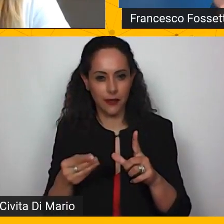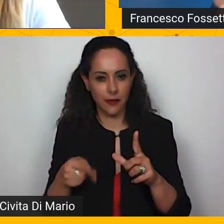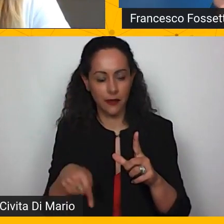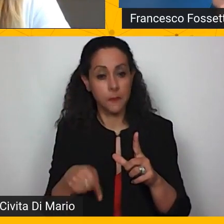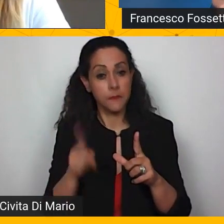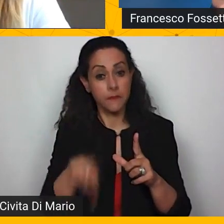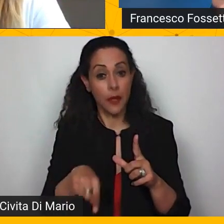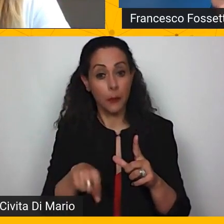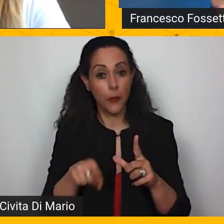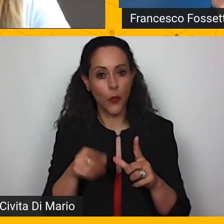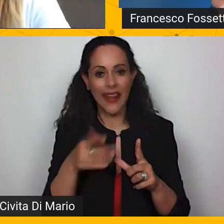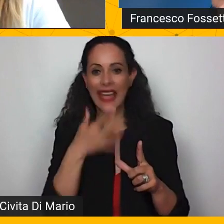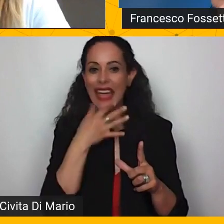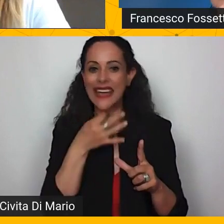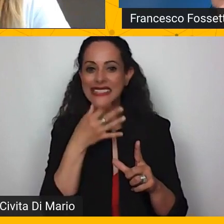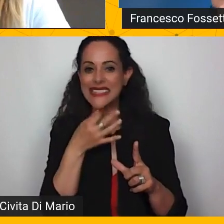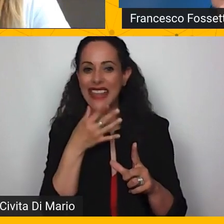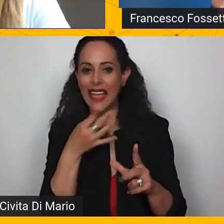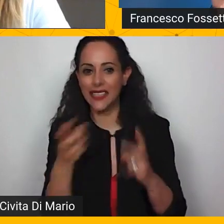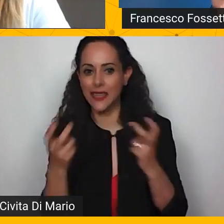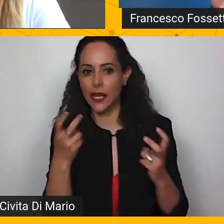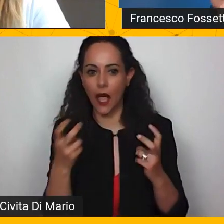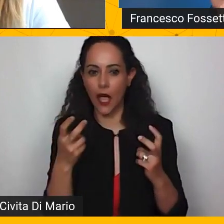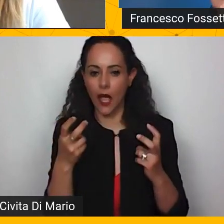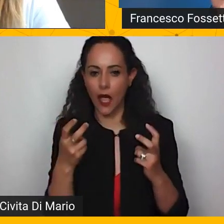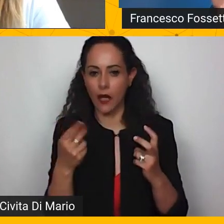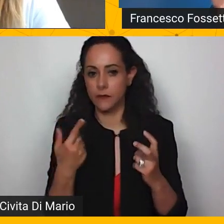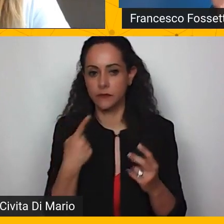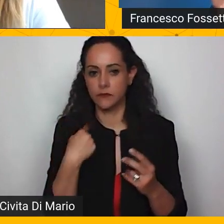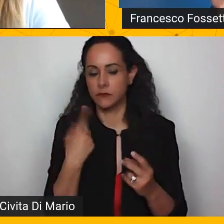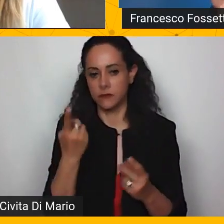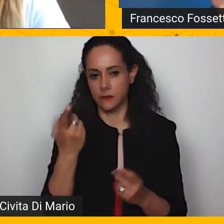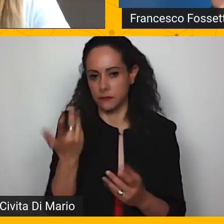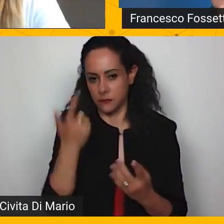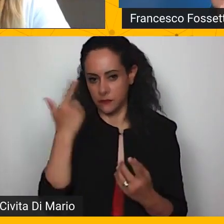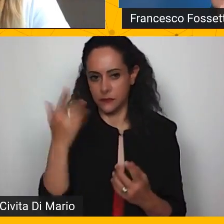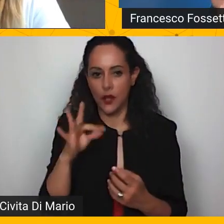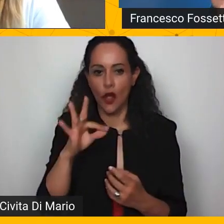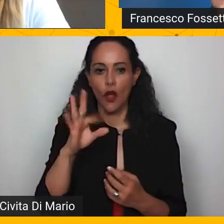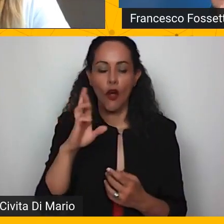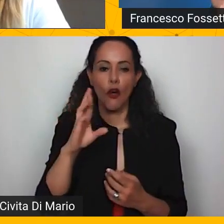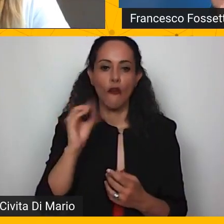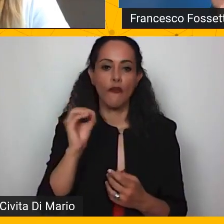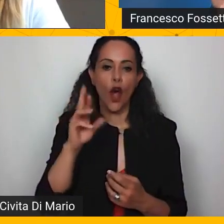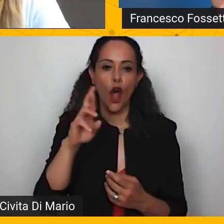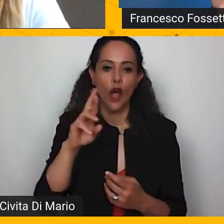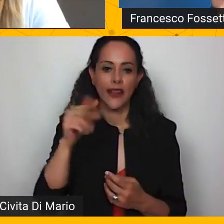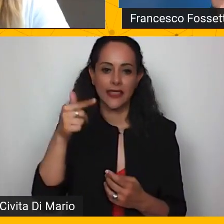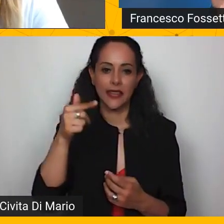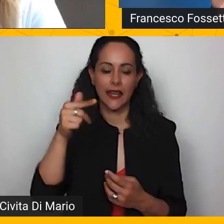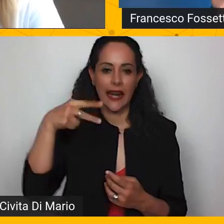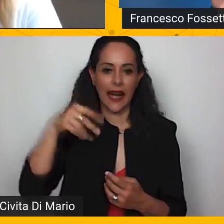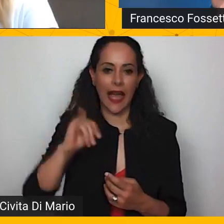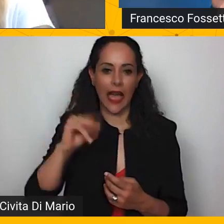sull'elemento estetico quindi ci un gioco che mi viene da